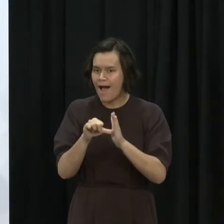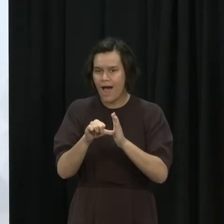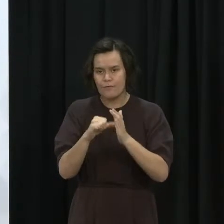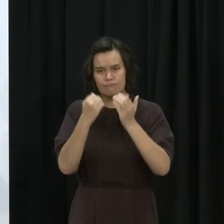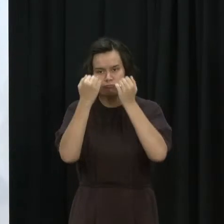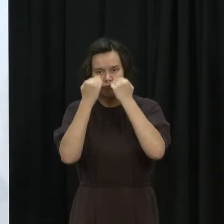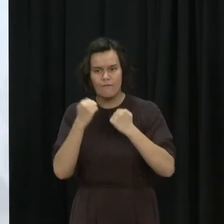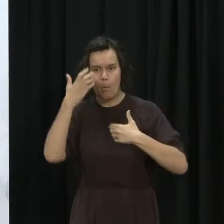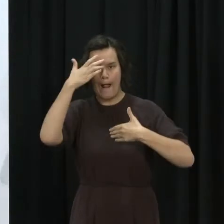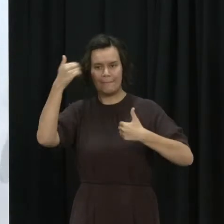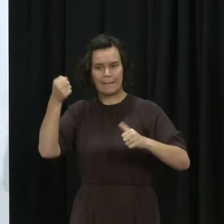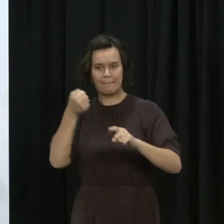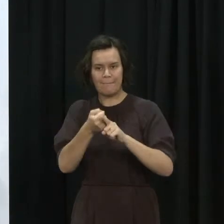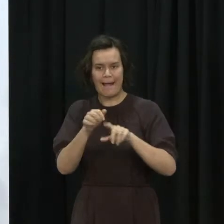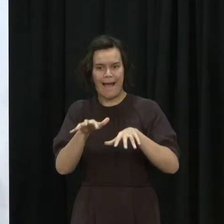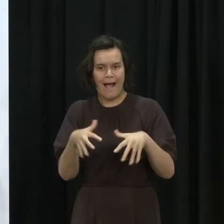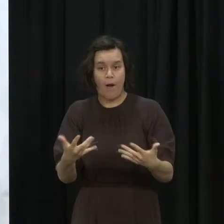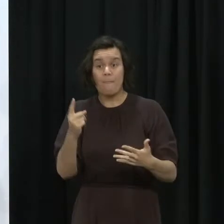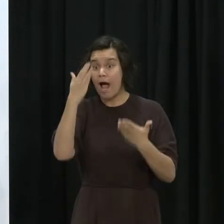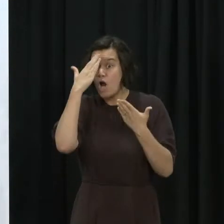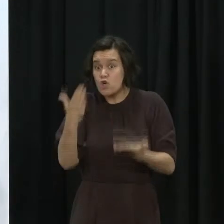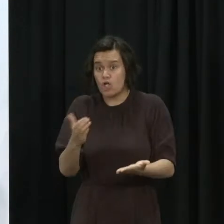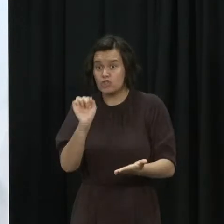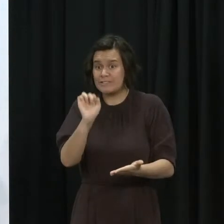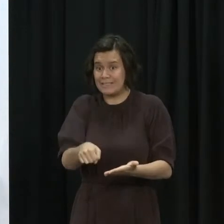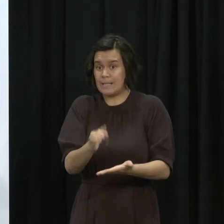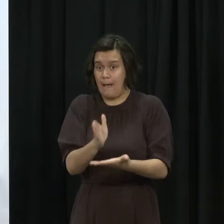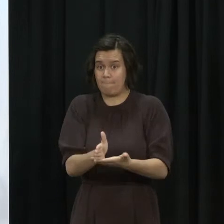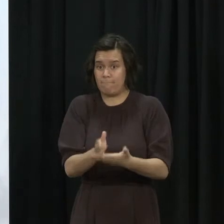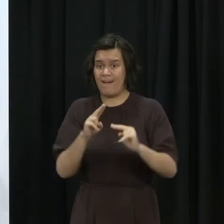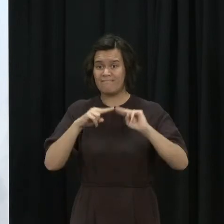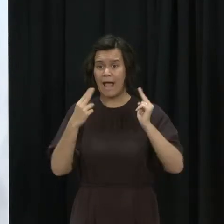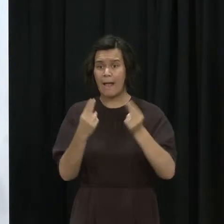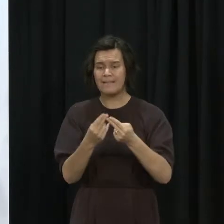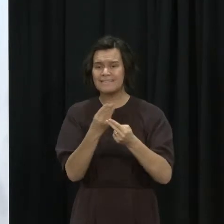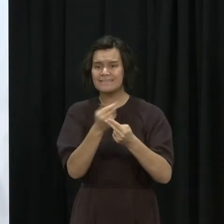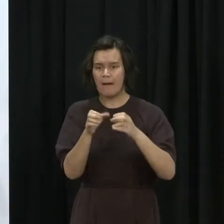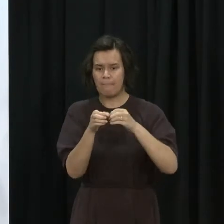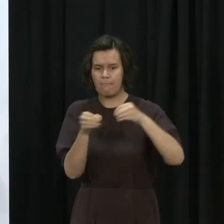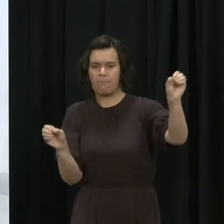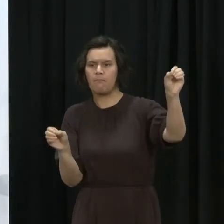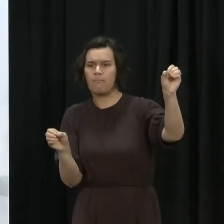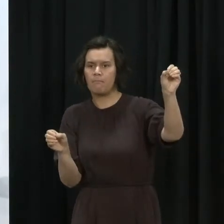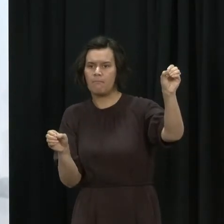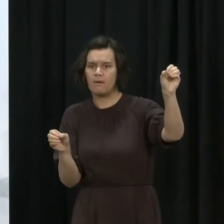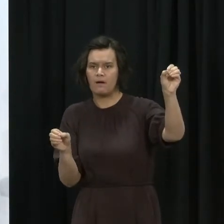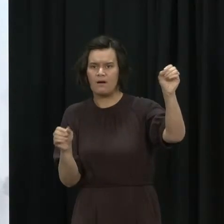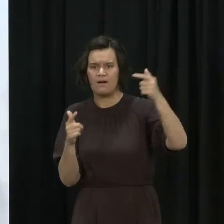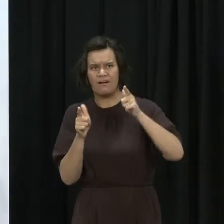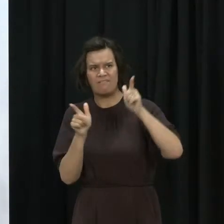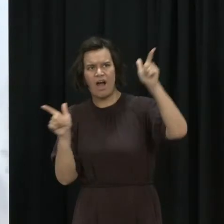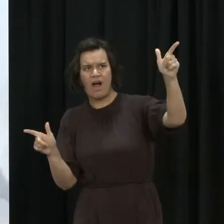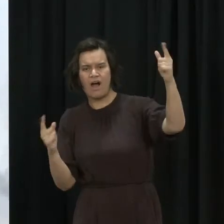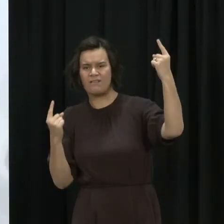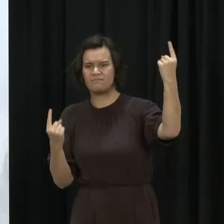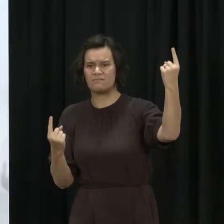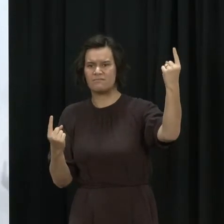Te oranga o te hauora hinengaro me te. Nga paanga ohaoha o te ohanga?